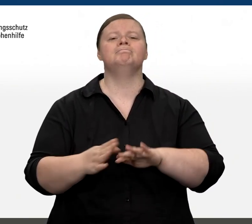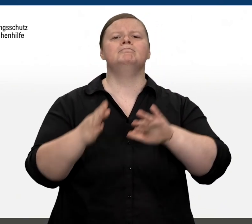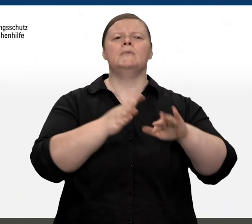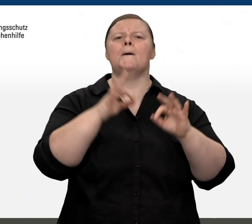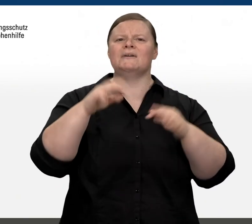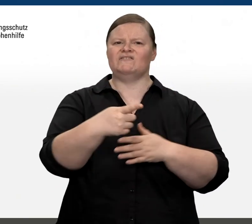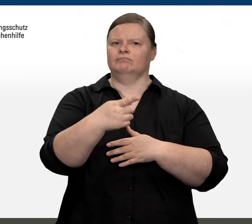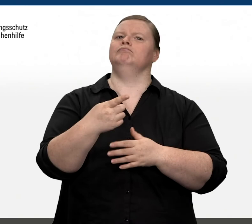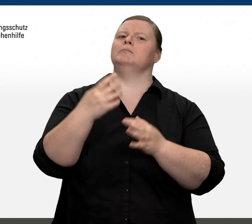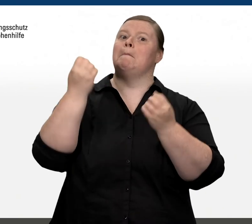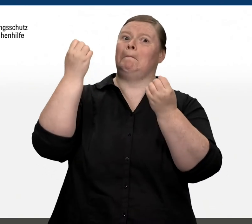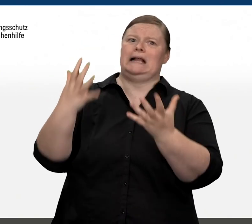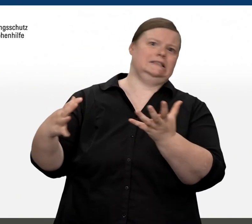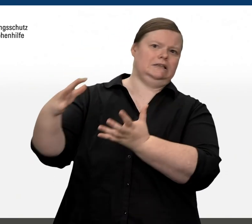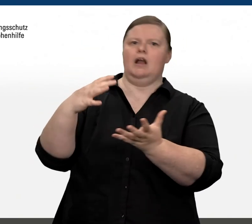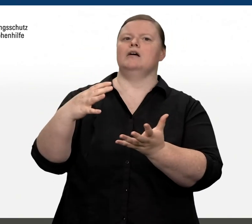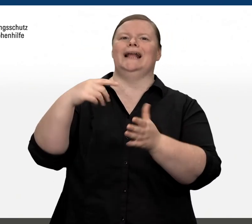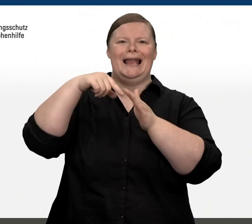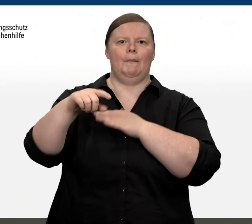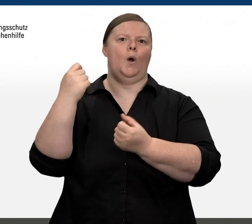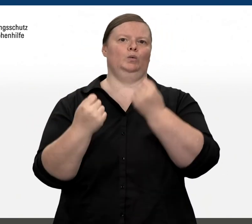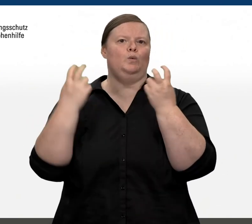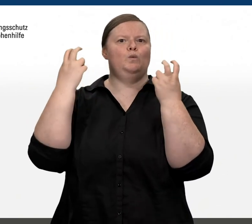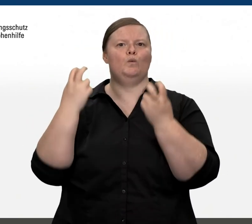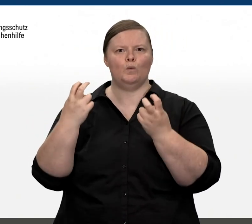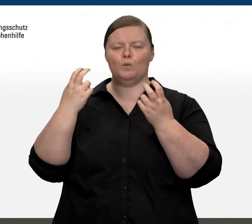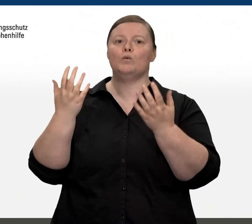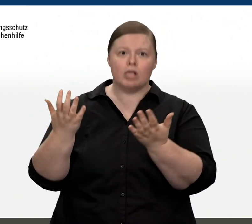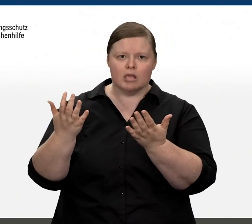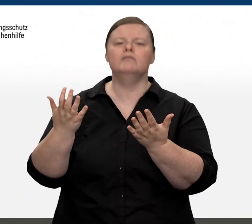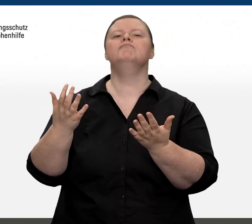Wenn Sie sich im Auto befinden: